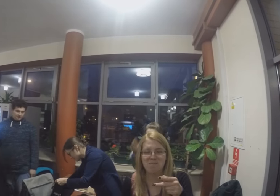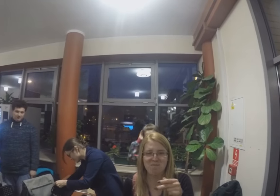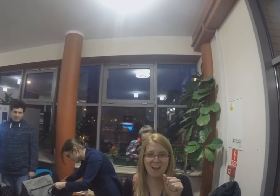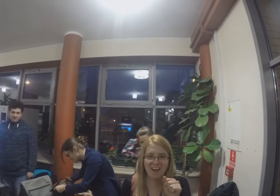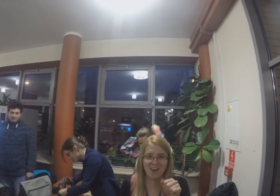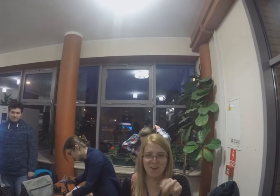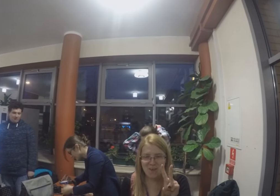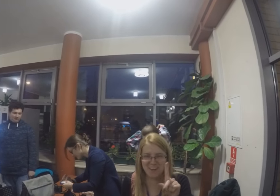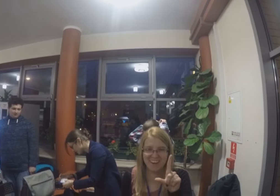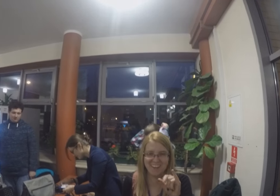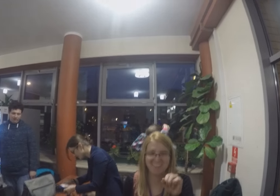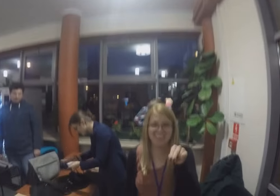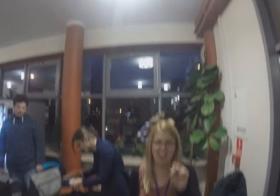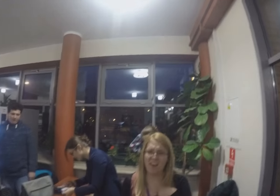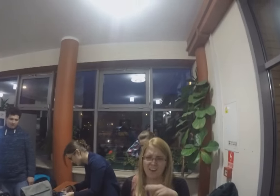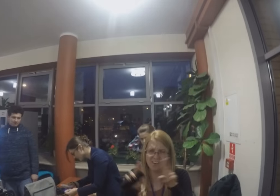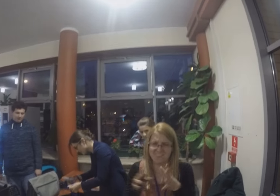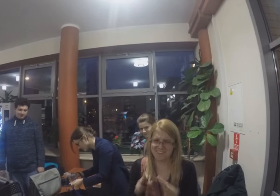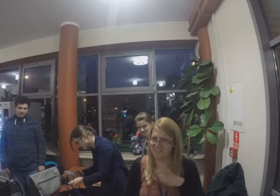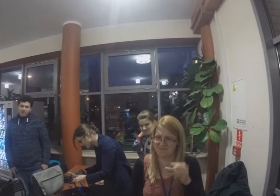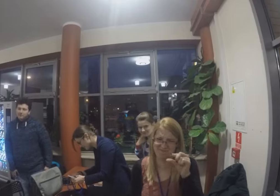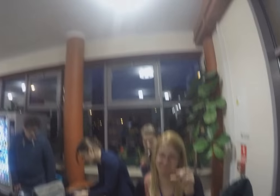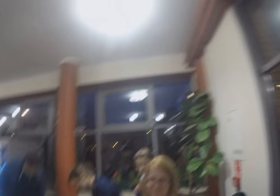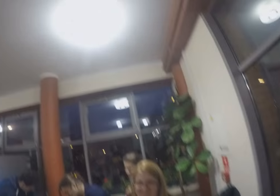Hi, ich bin Pauline! Ich kann nicht gut Internationale Gebärden.